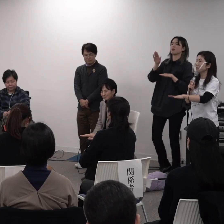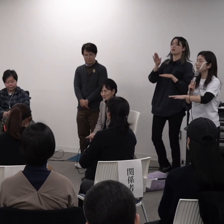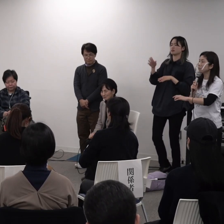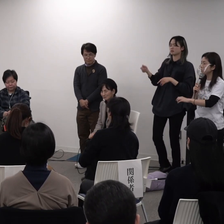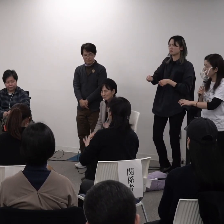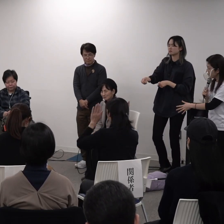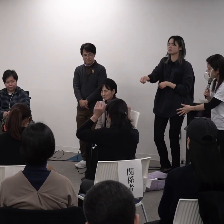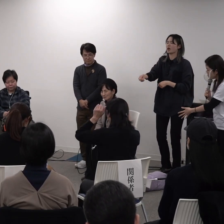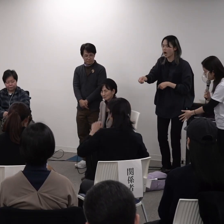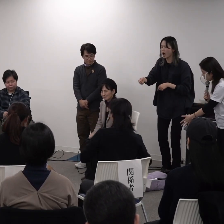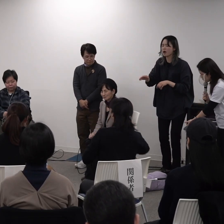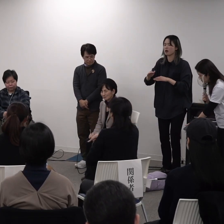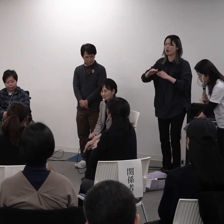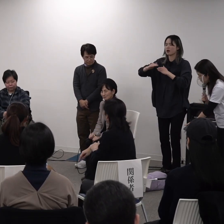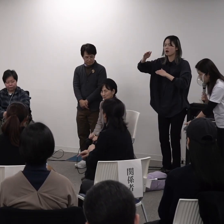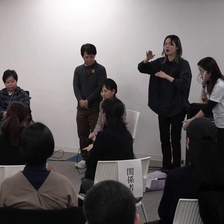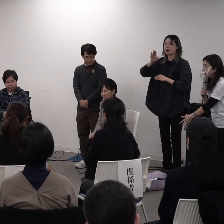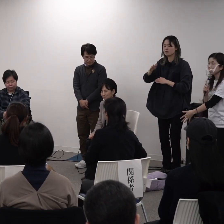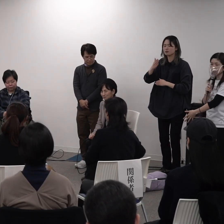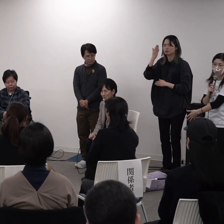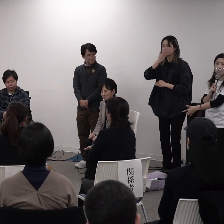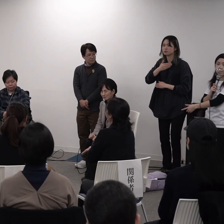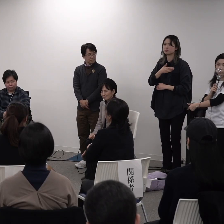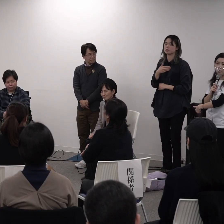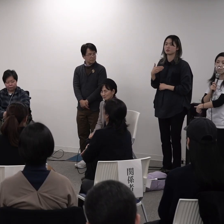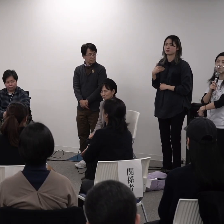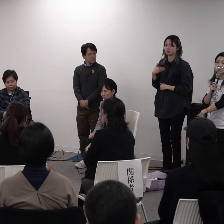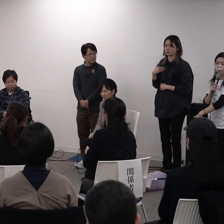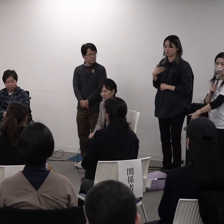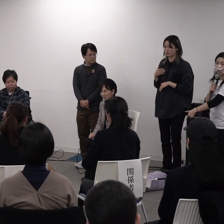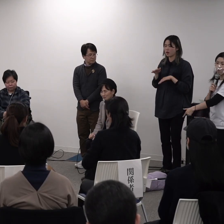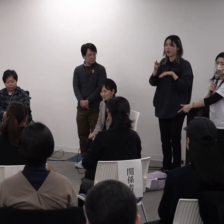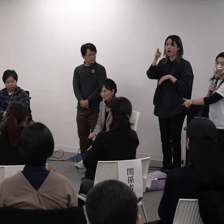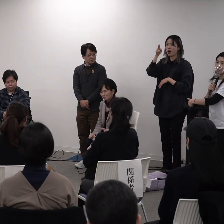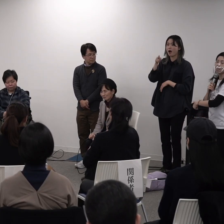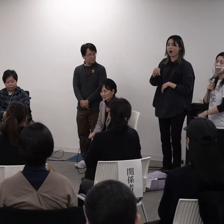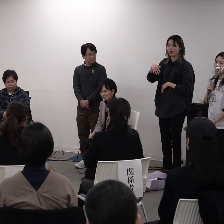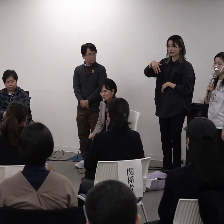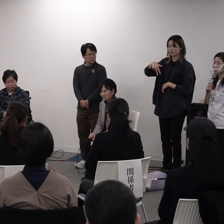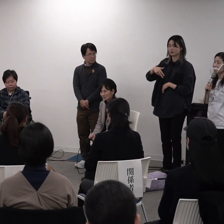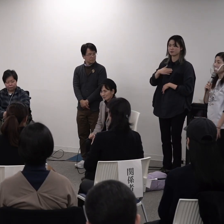なのでマリさんはハーネス、わかりますよね、（盲導犬の）胴につけている